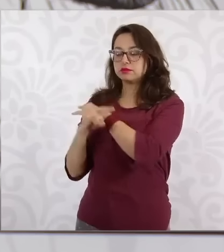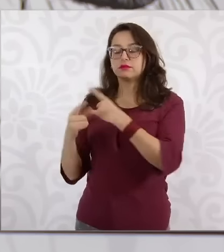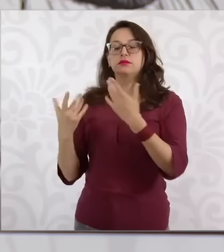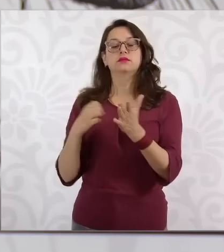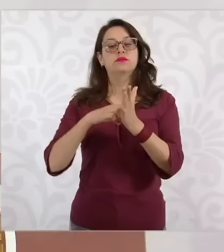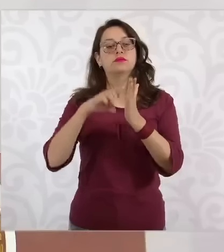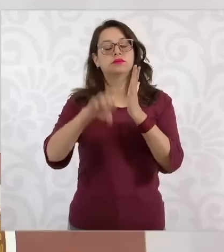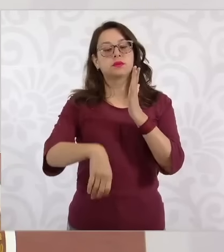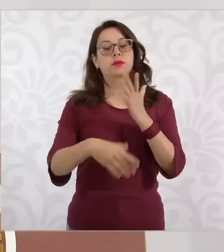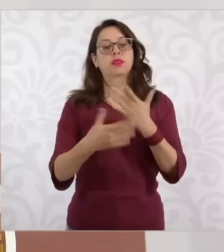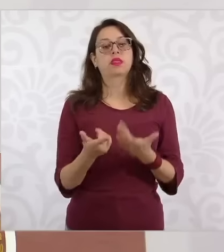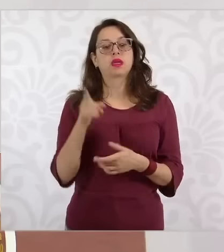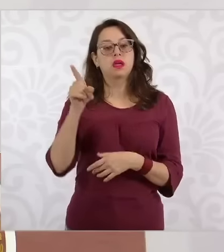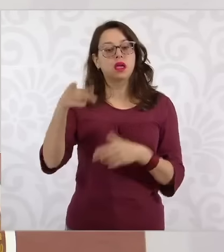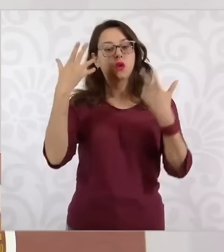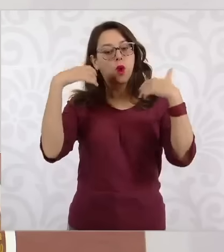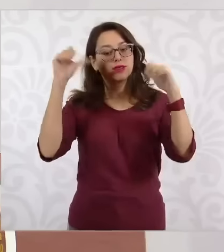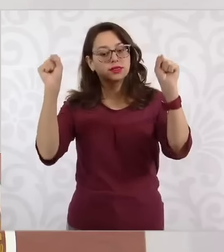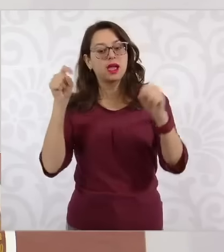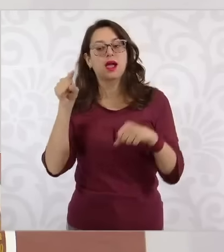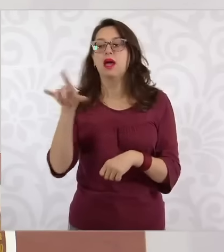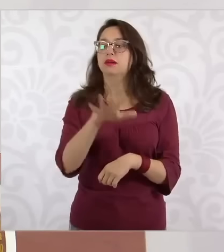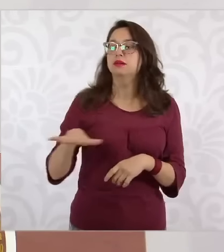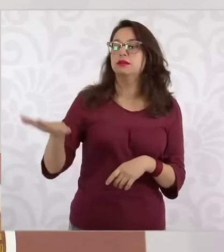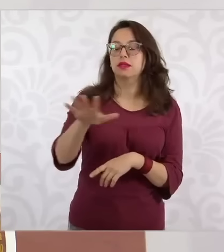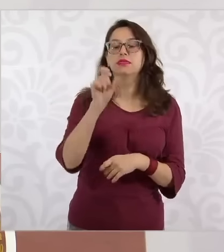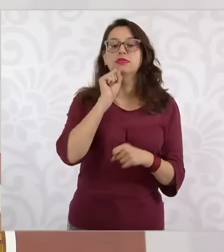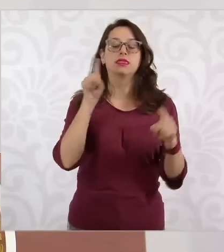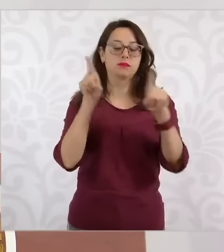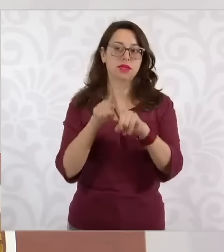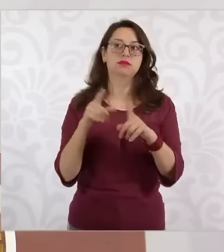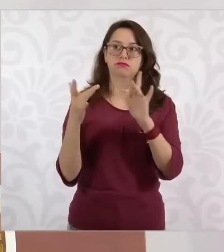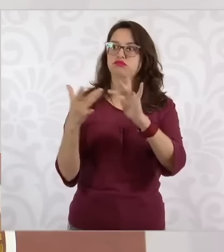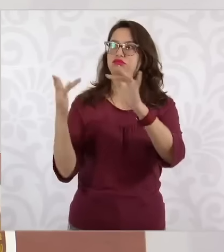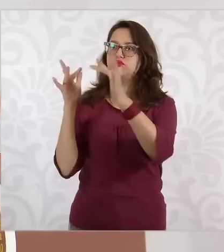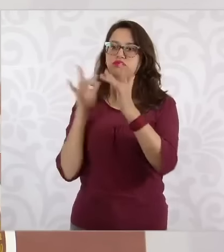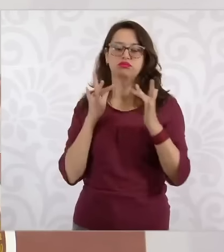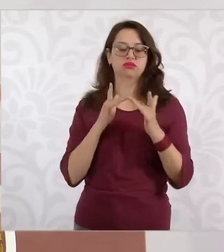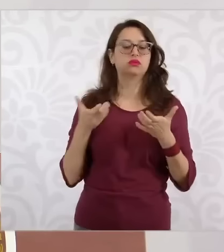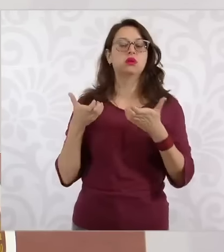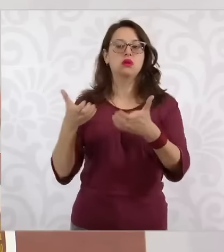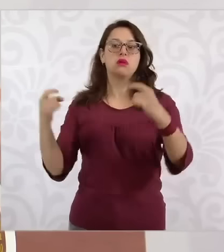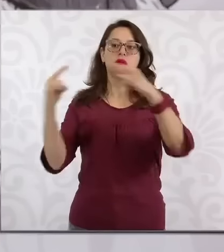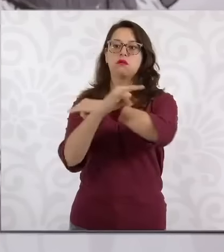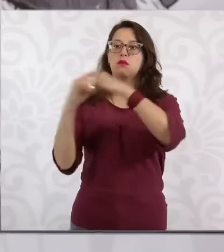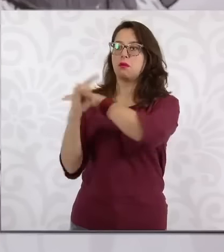hacer en la Huasteca, que va a conectar de mejor manera la Auasteca, pues vas a comunicar población